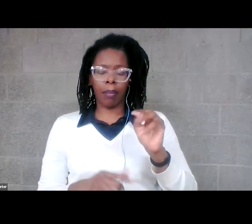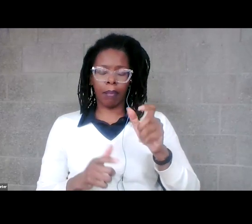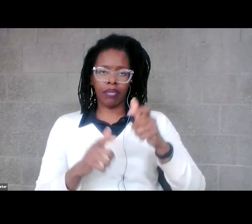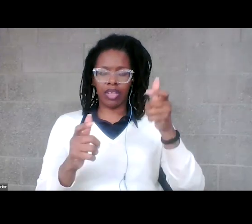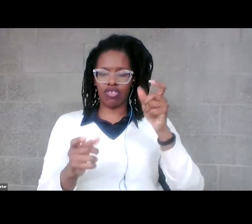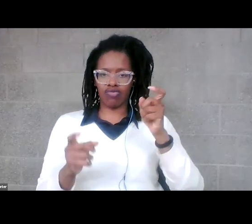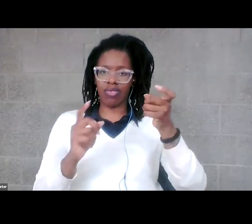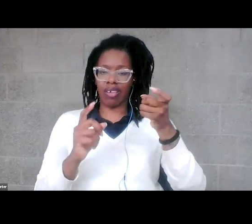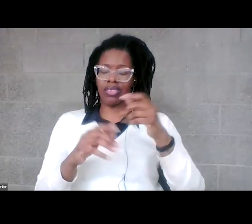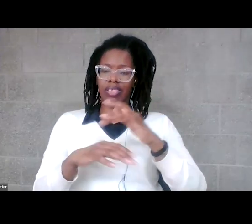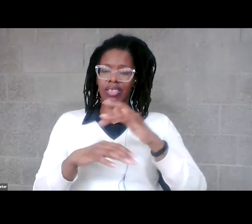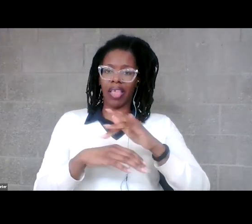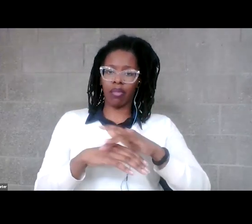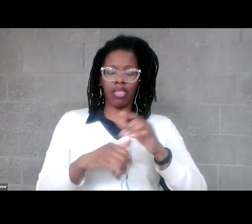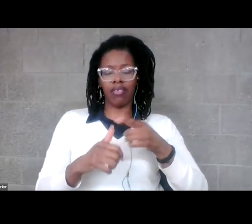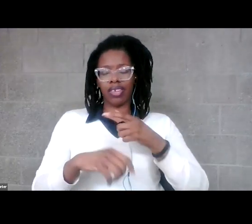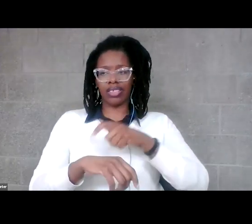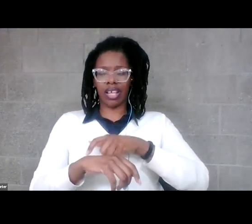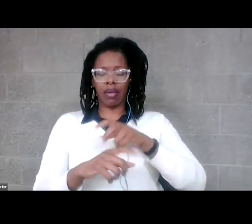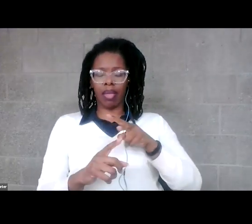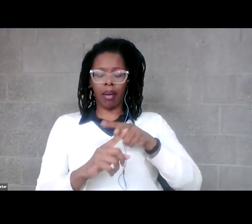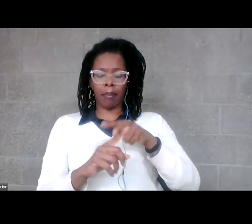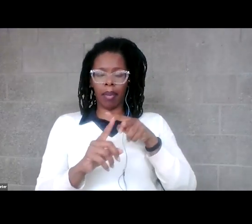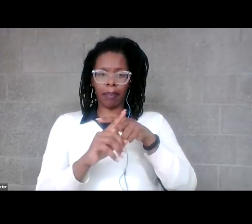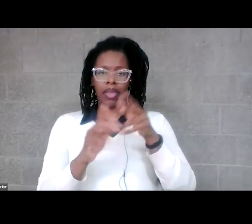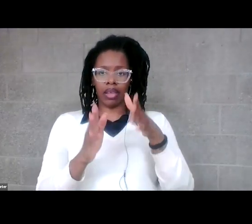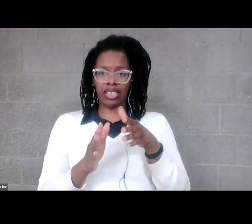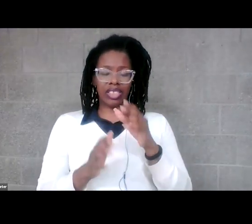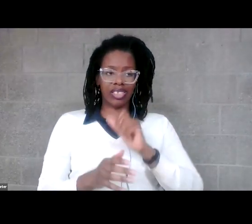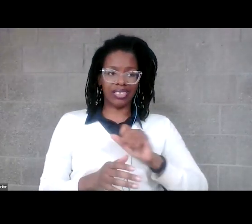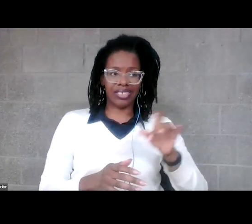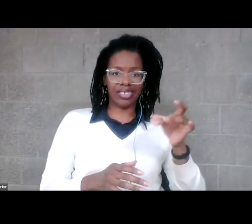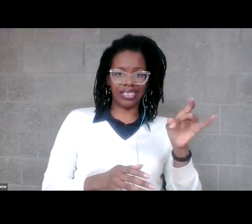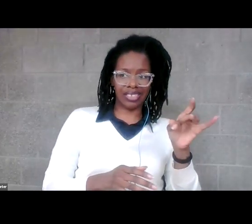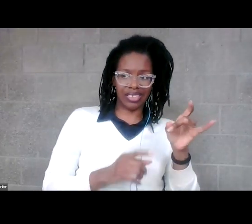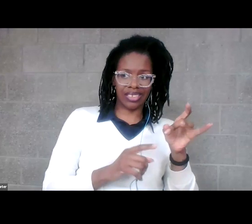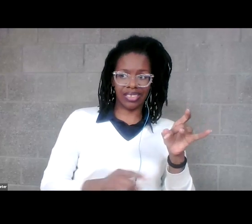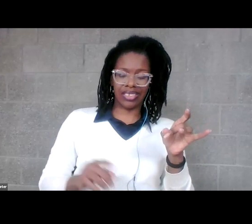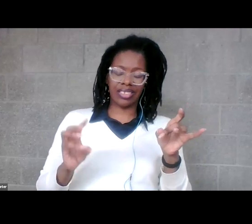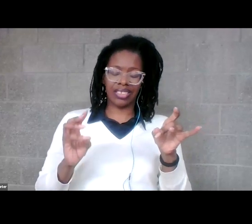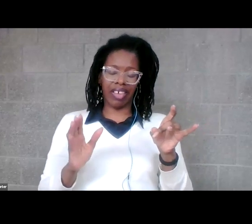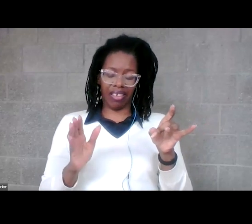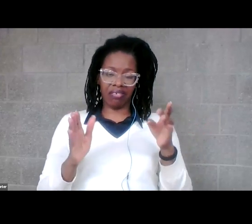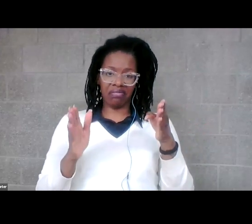disponible para los solicitantes de primera vez entre los 18 y casi 65 años que nunca se han casado